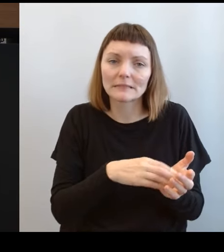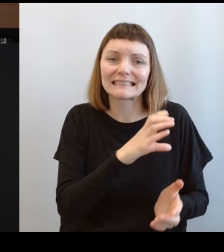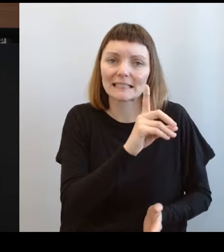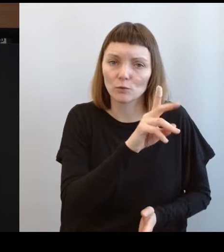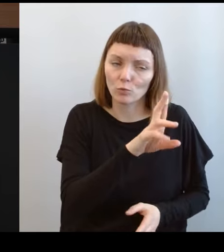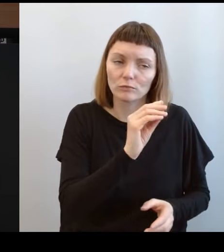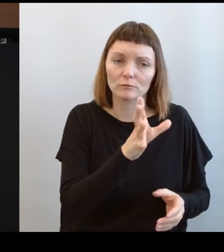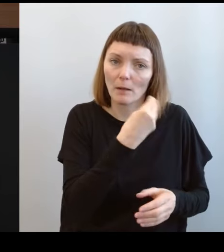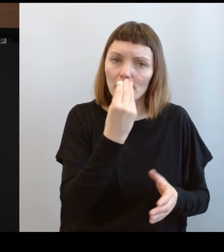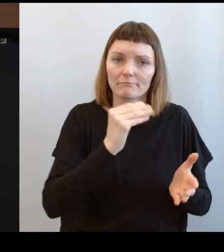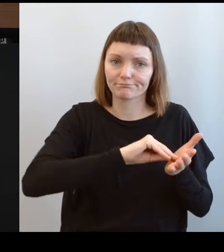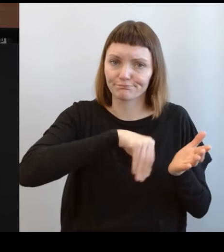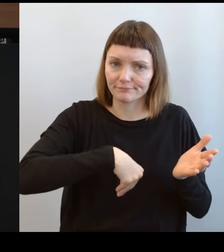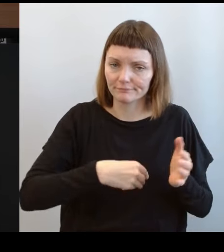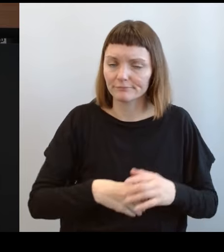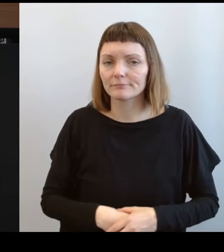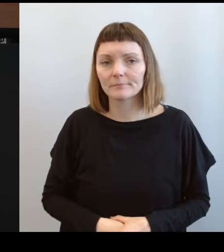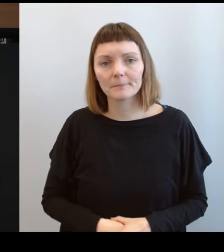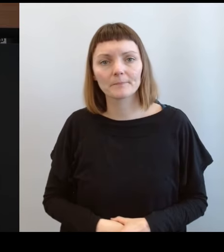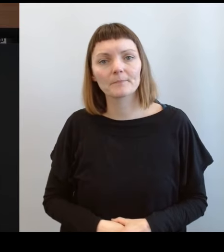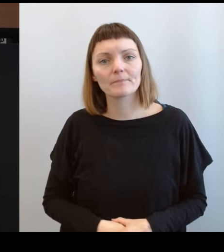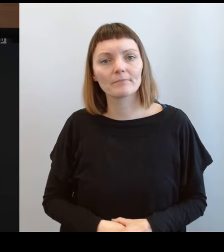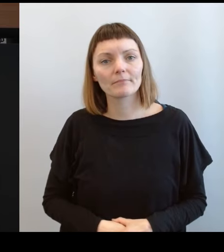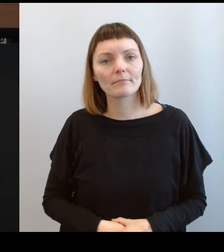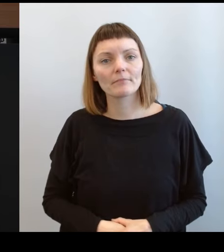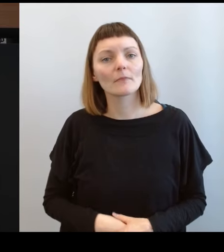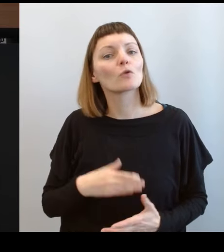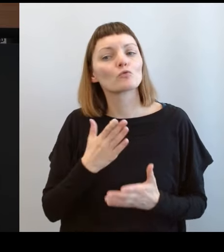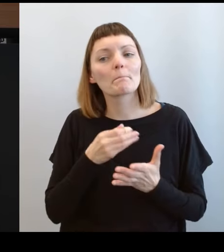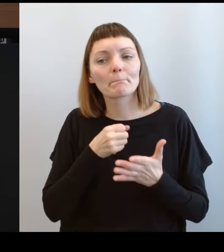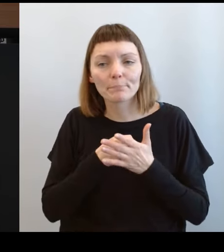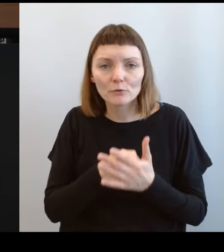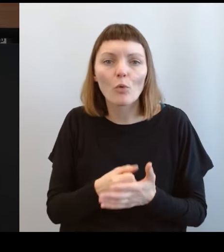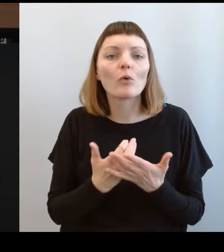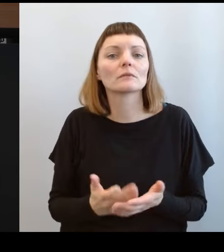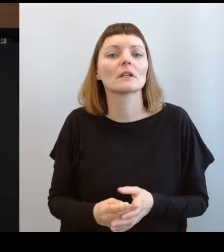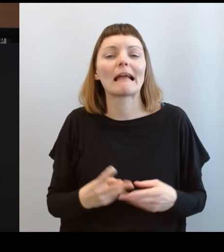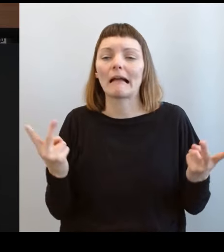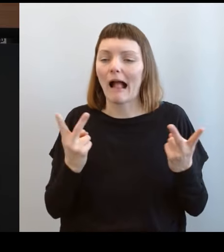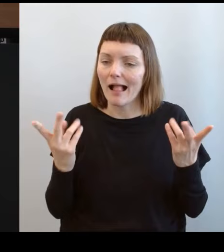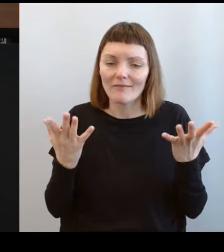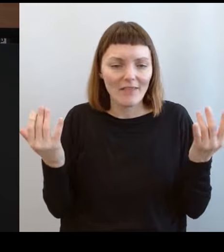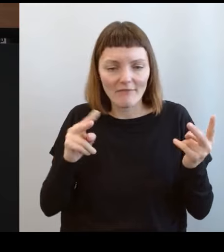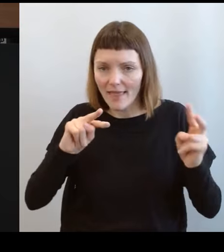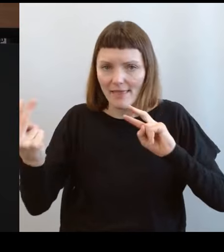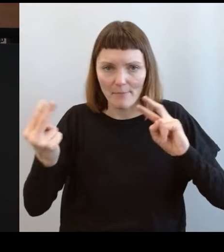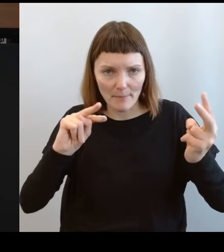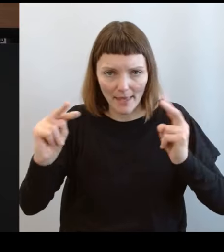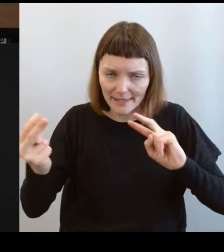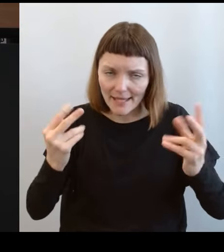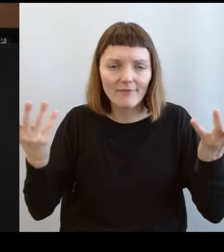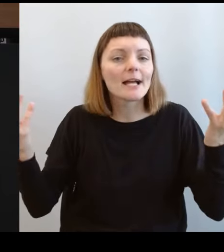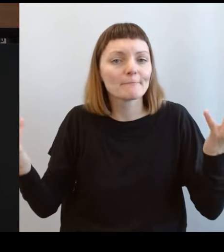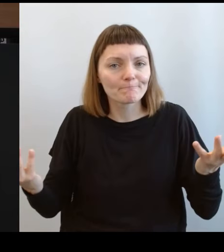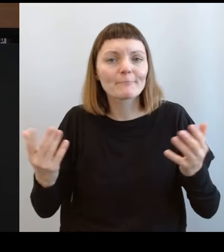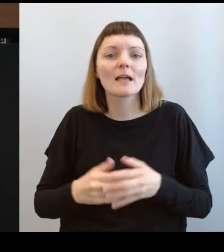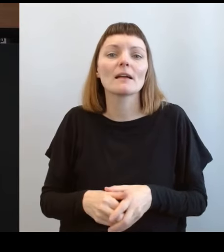Egal wie wir uns drehen und wenden, Mietrecht ist Bundesrecht und die großen Lösungen in diesem Bereich sind auf der Bundesebene. Das